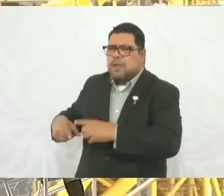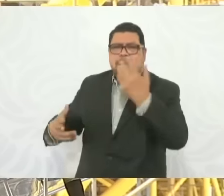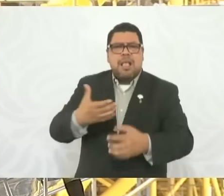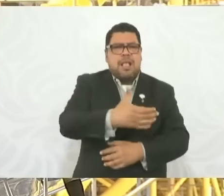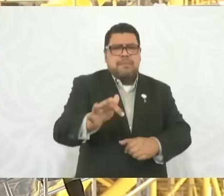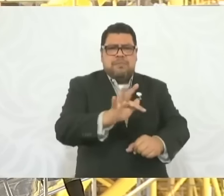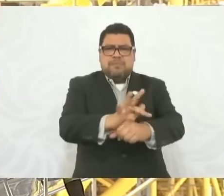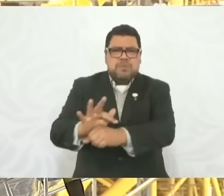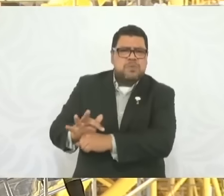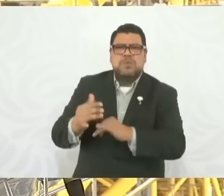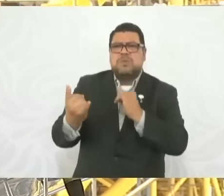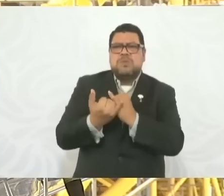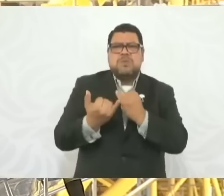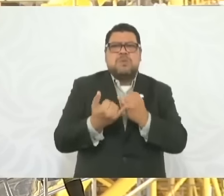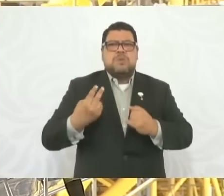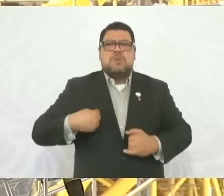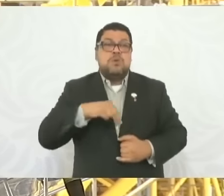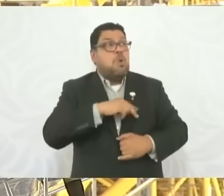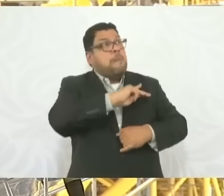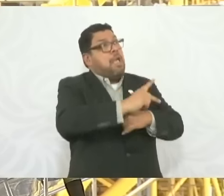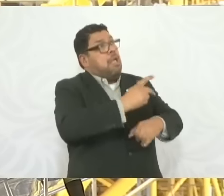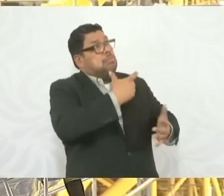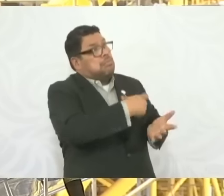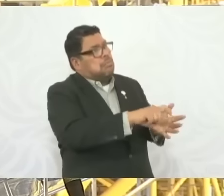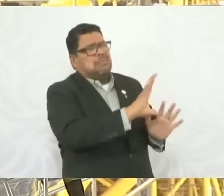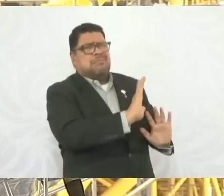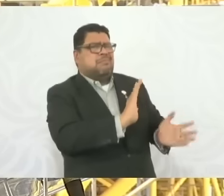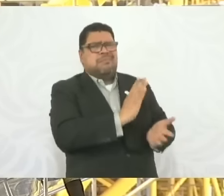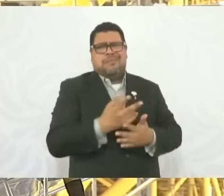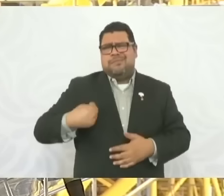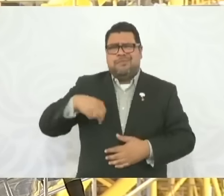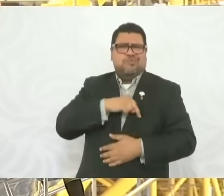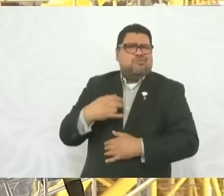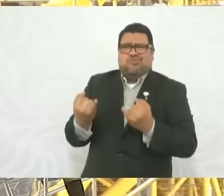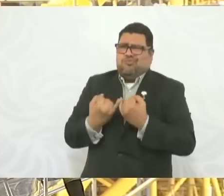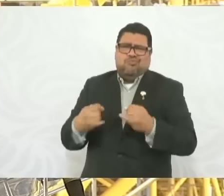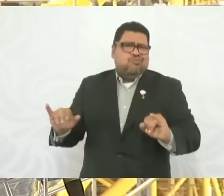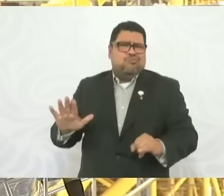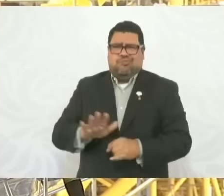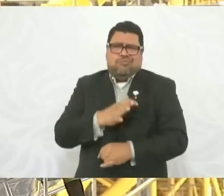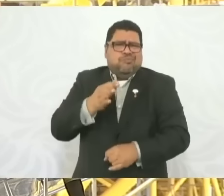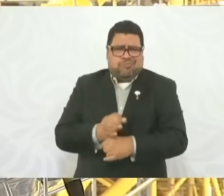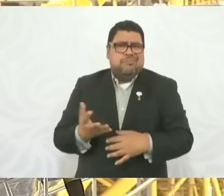y reducir la dependencia del exterior en insumos fundamentales para la producción de alimentos.